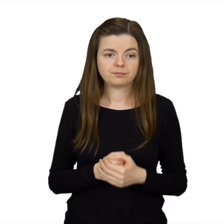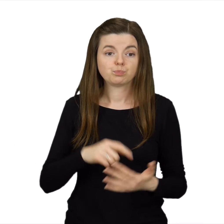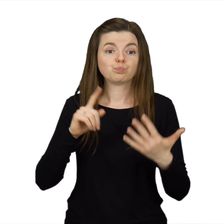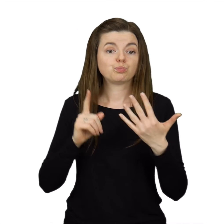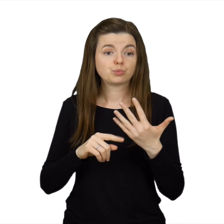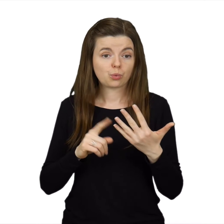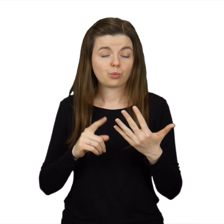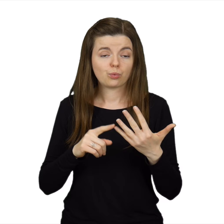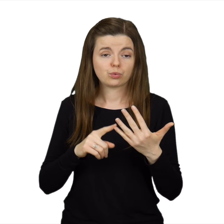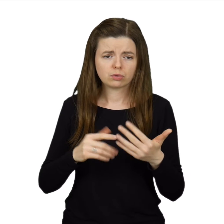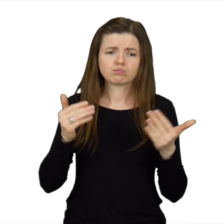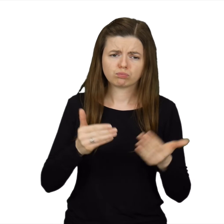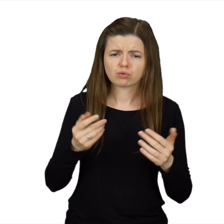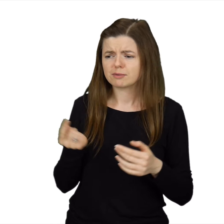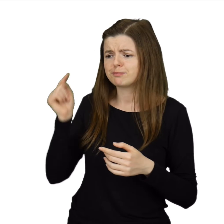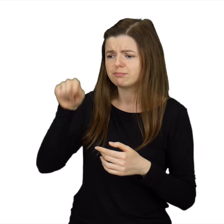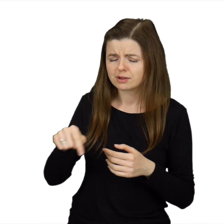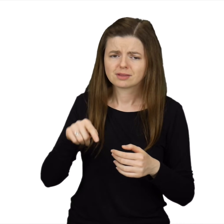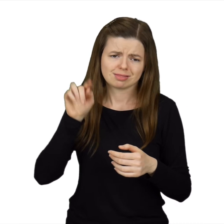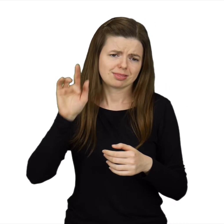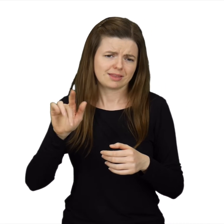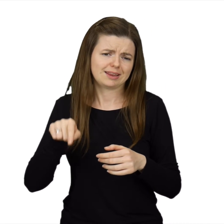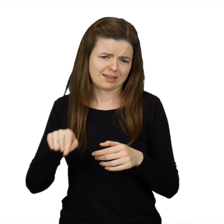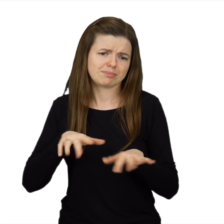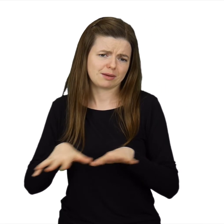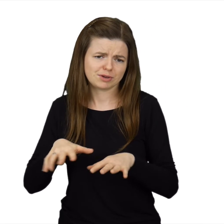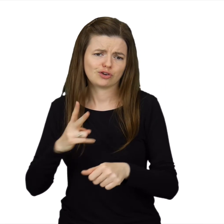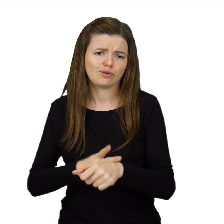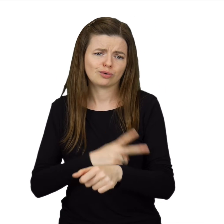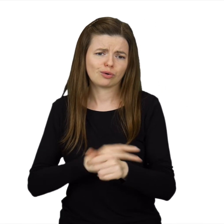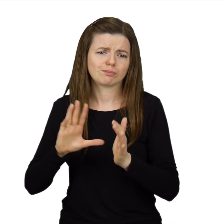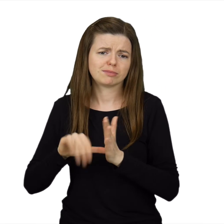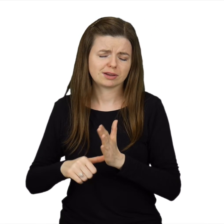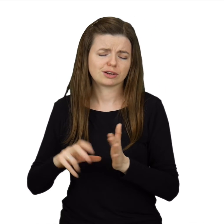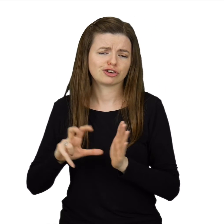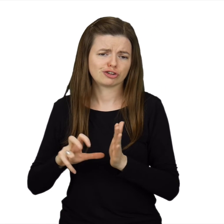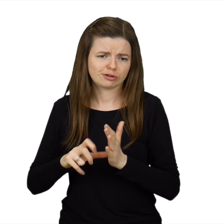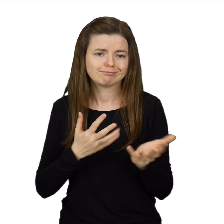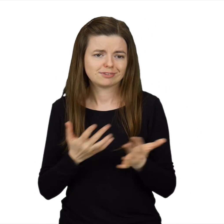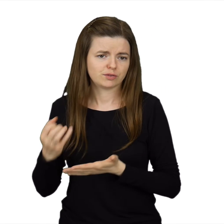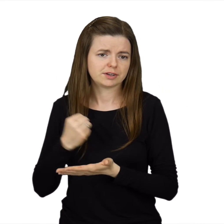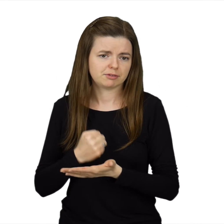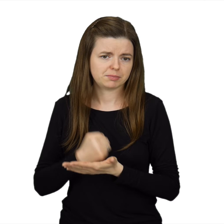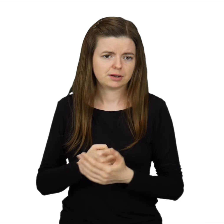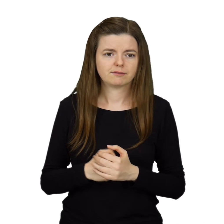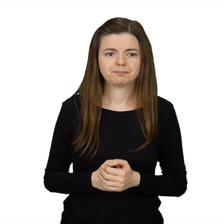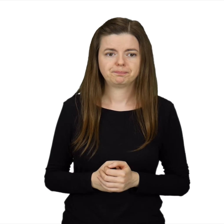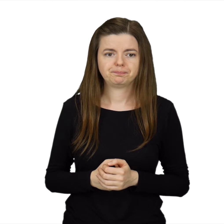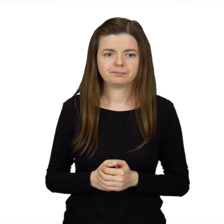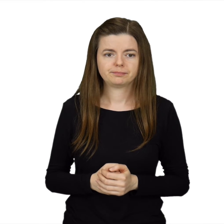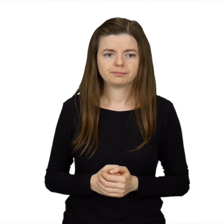osobiście w Urzędzie Miejskim w Giżycku